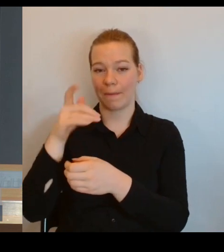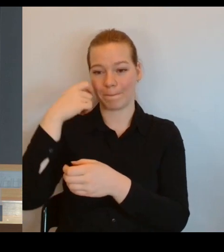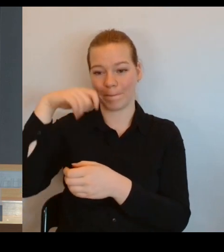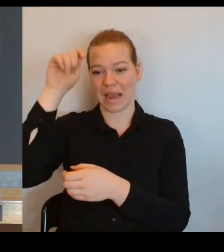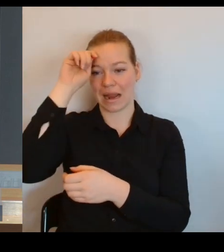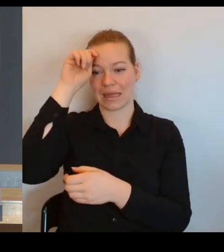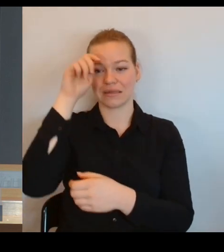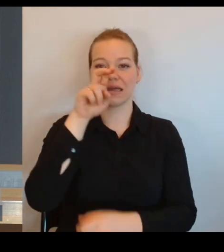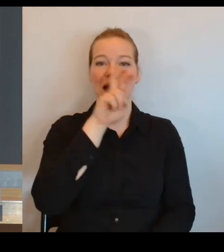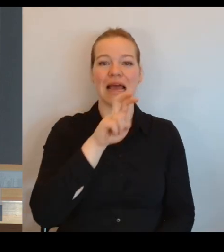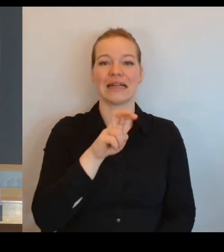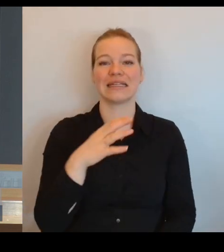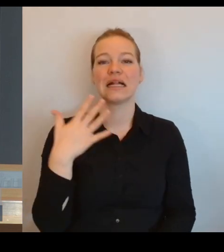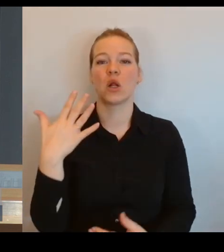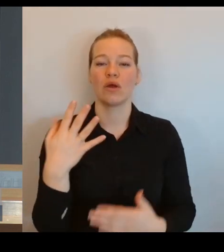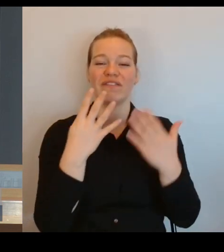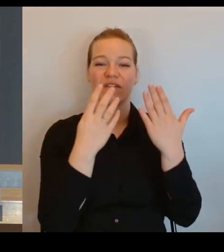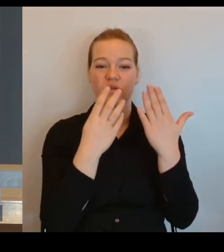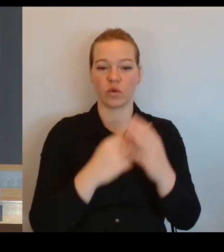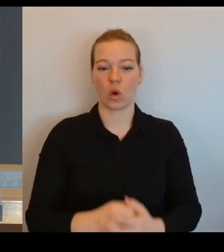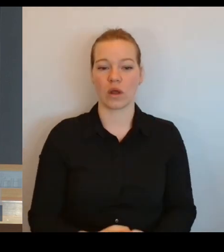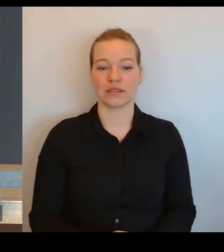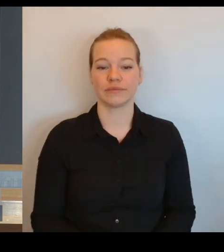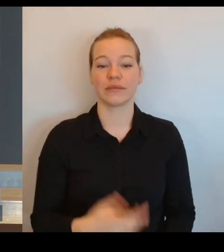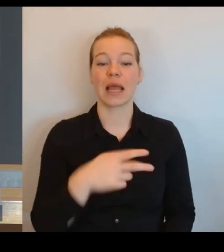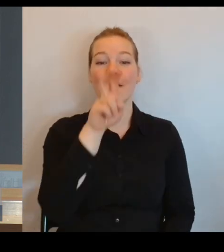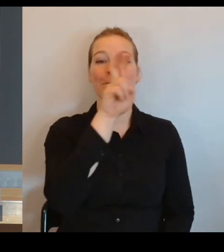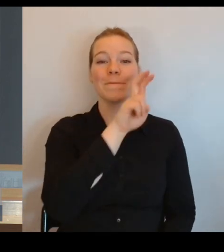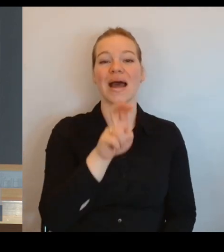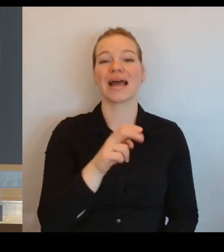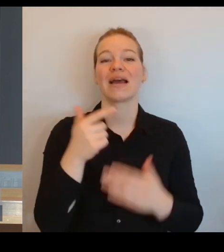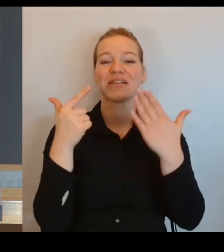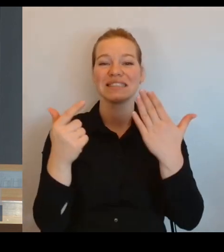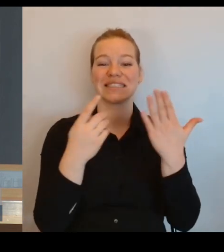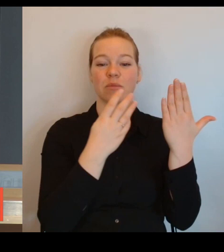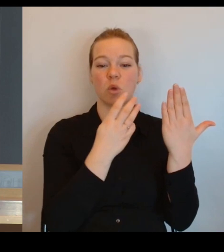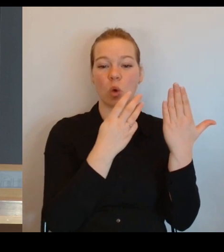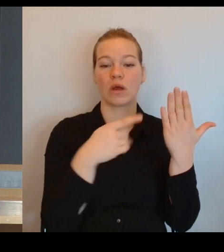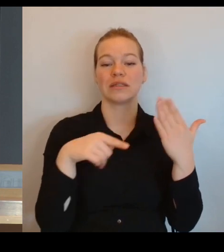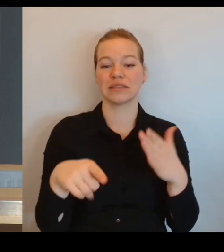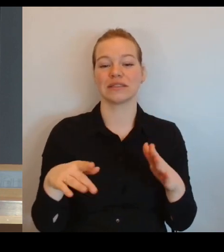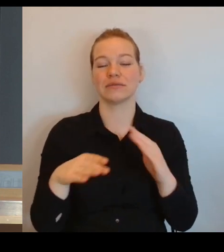97 Landeshaushaltsordnung, sowie hierzu die Vorlage zur Kenntnisnahme